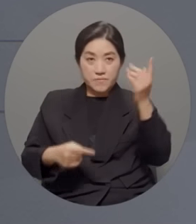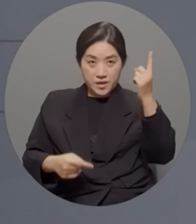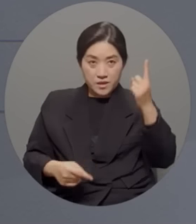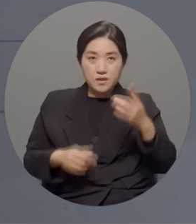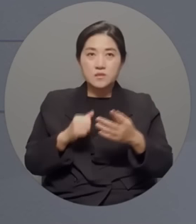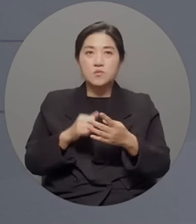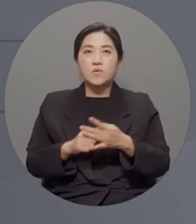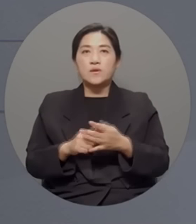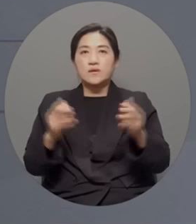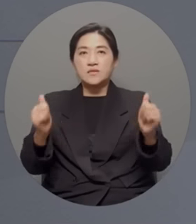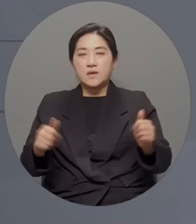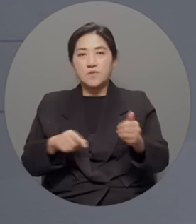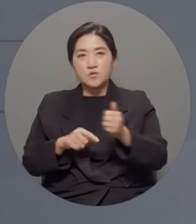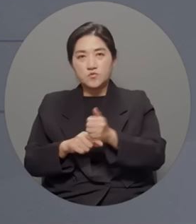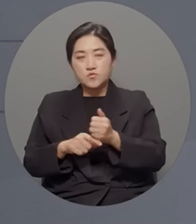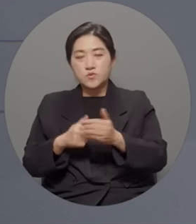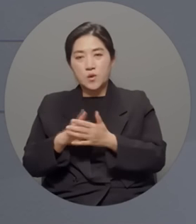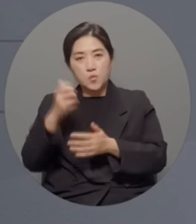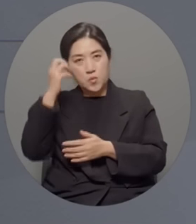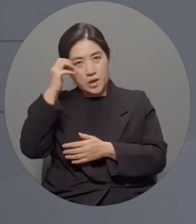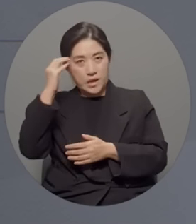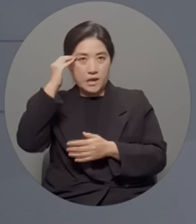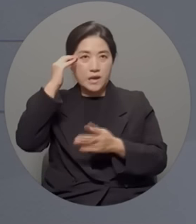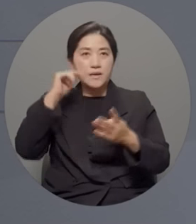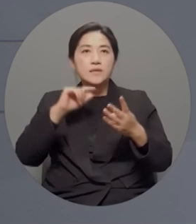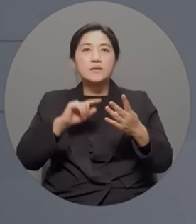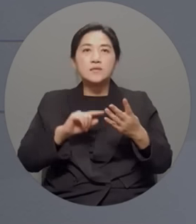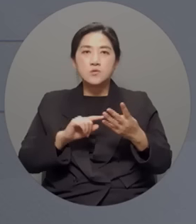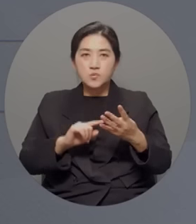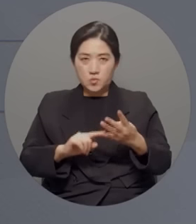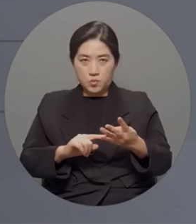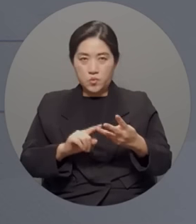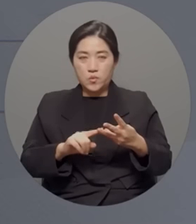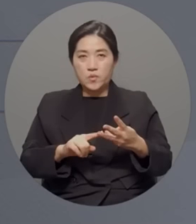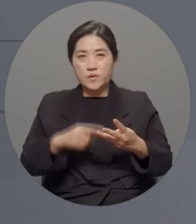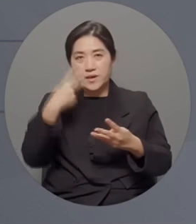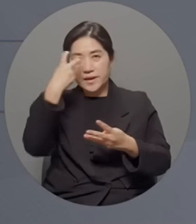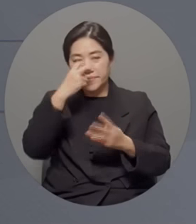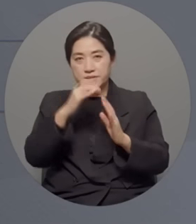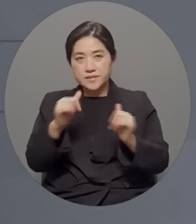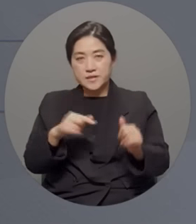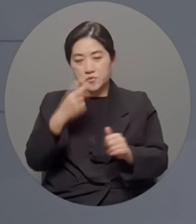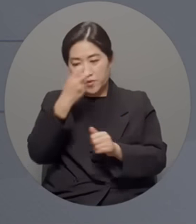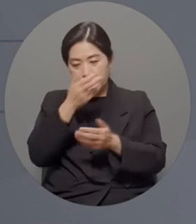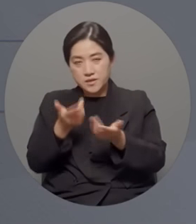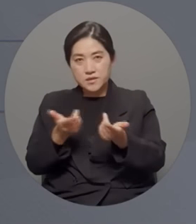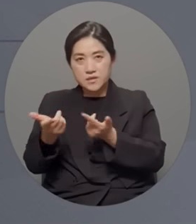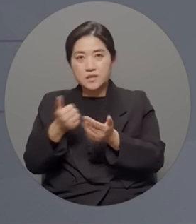앞서 언급한 국익 침해와 함께 재판이나 수사를 곤란하게 하거나 감사, 인사 관리